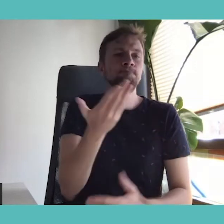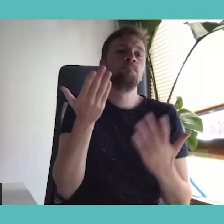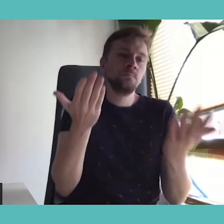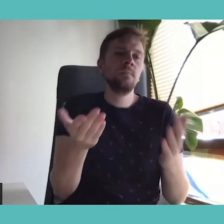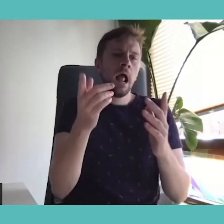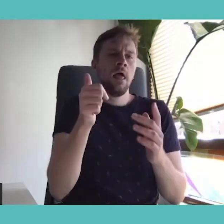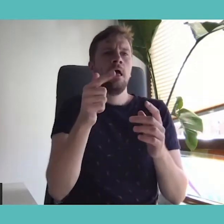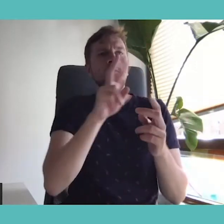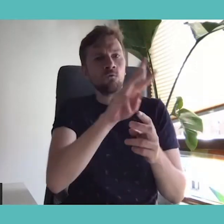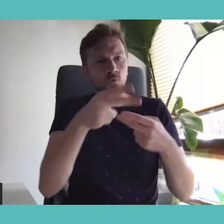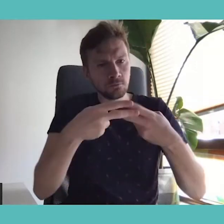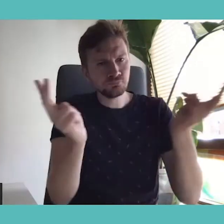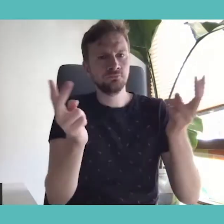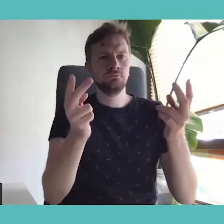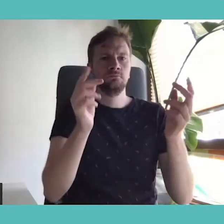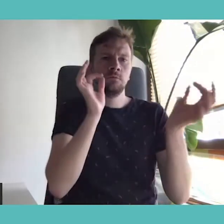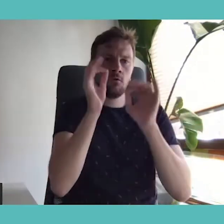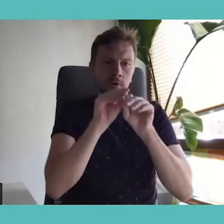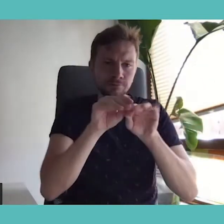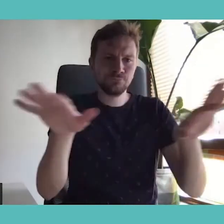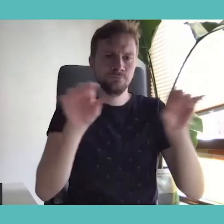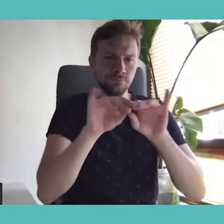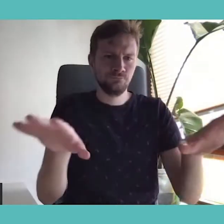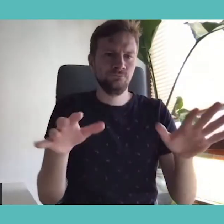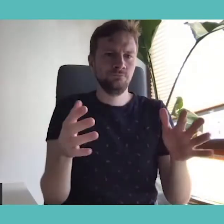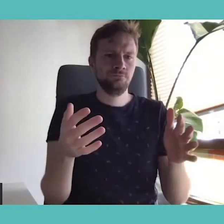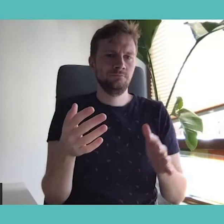Jednak Rzecznik nagłaśnia i rozpowszechnia informacje o problemie.